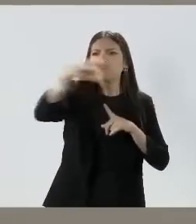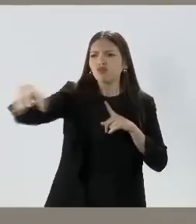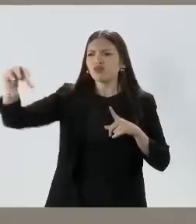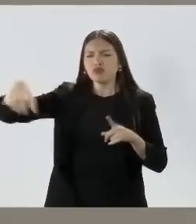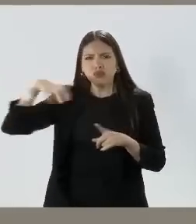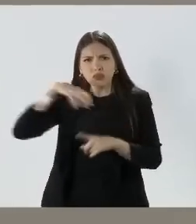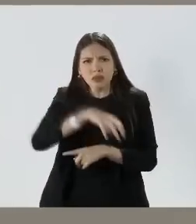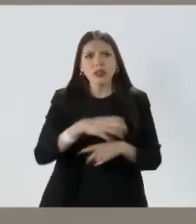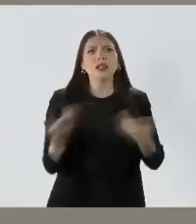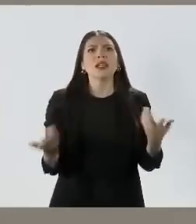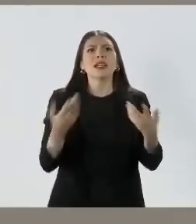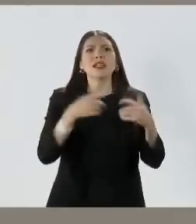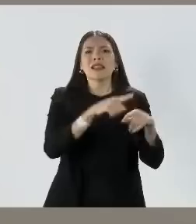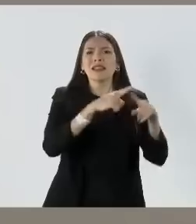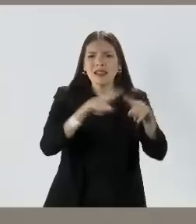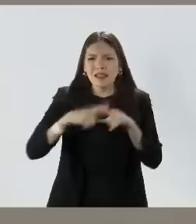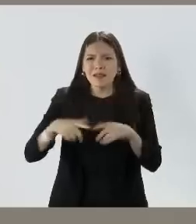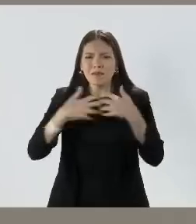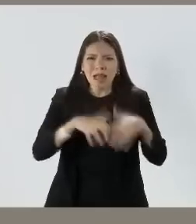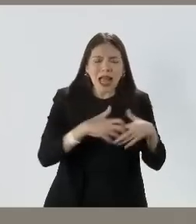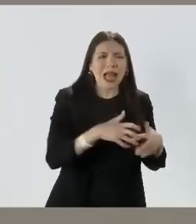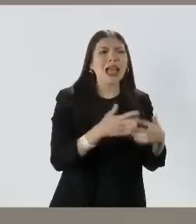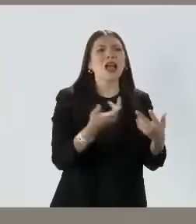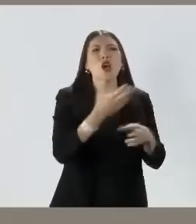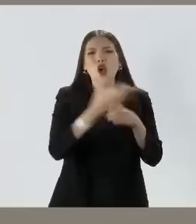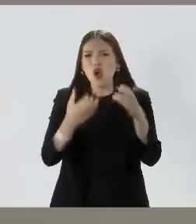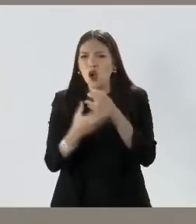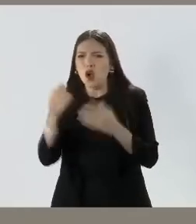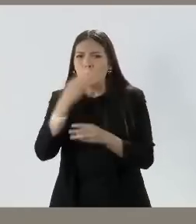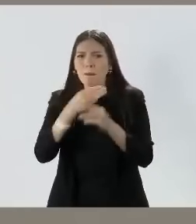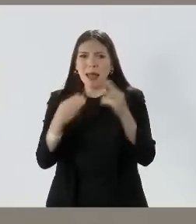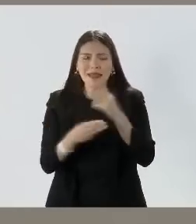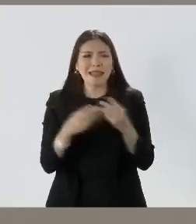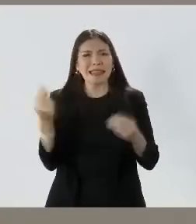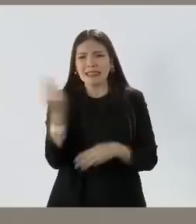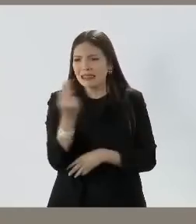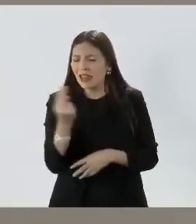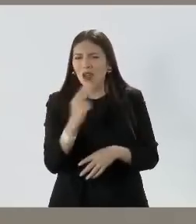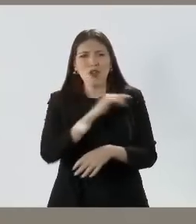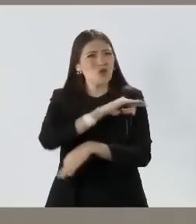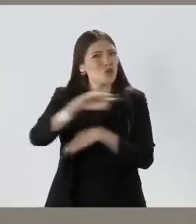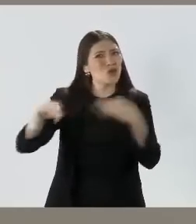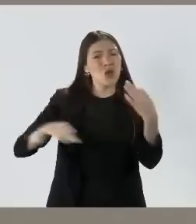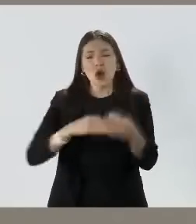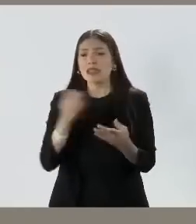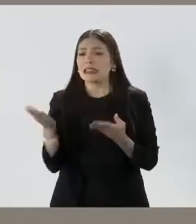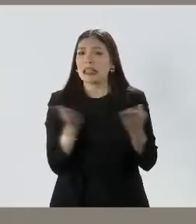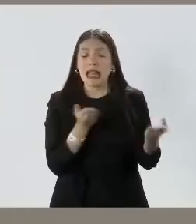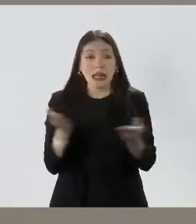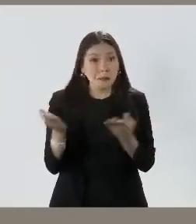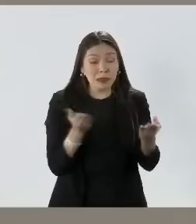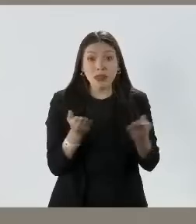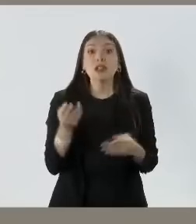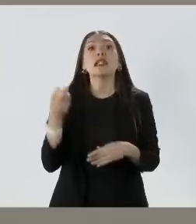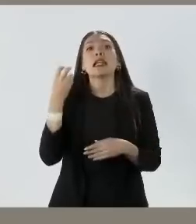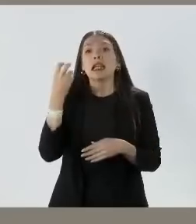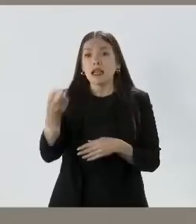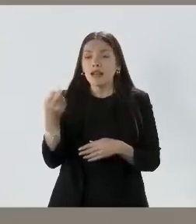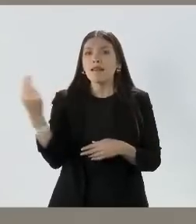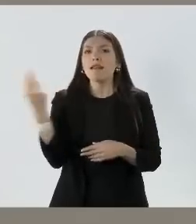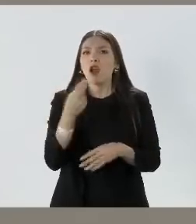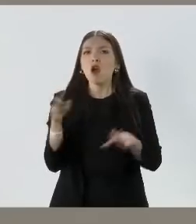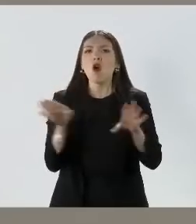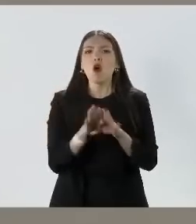maquinaria los insumos los servicios públicos de cumplir con nuestras responsabilidad